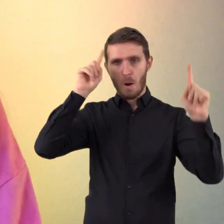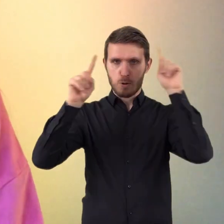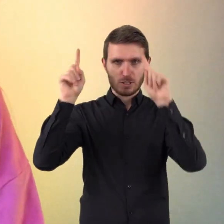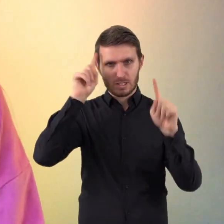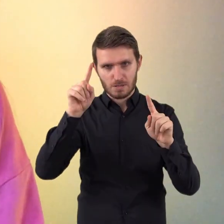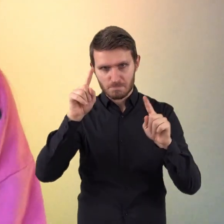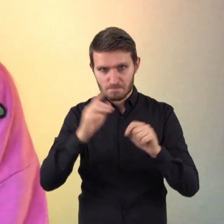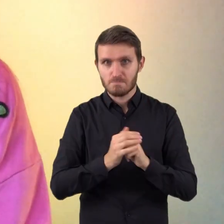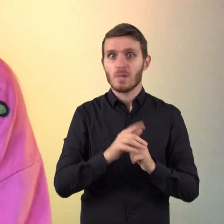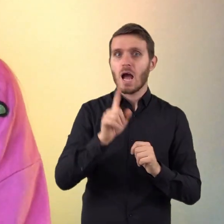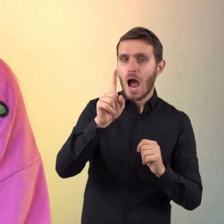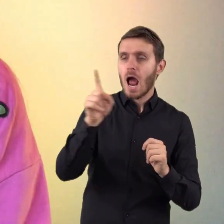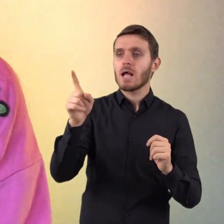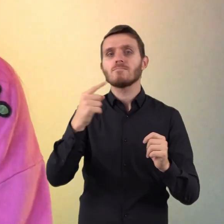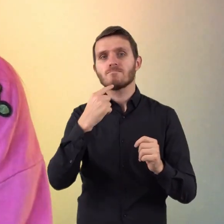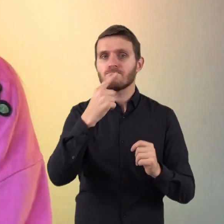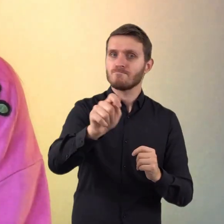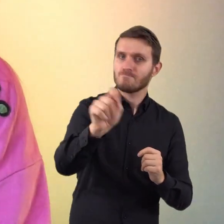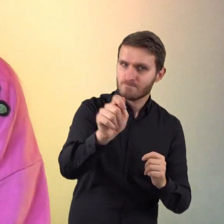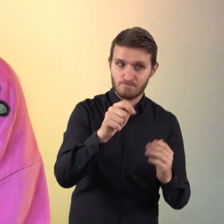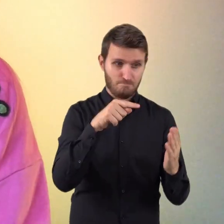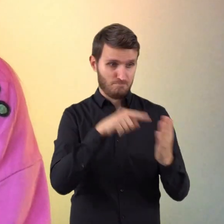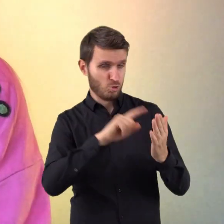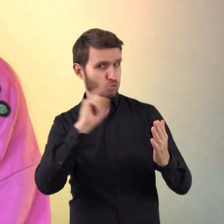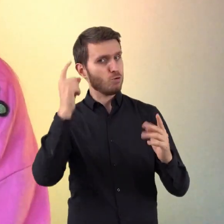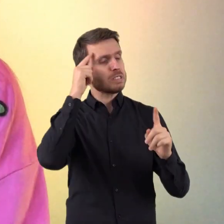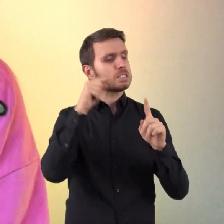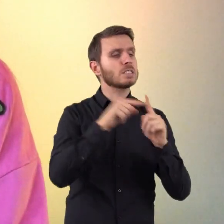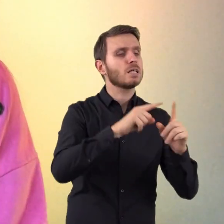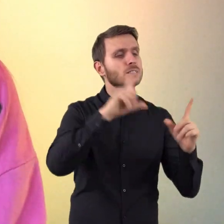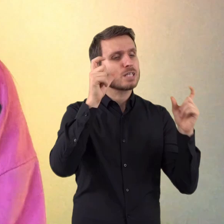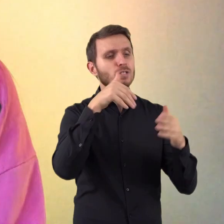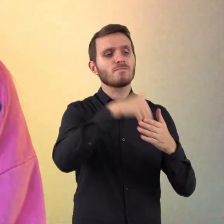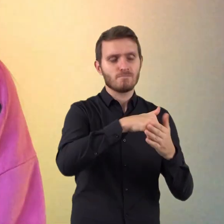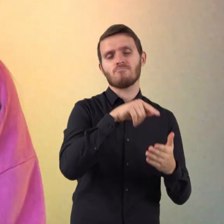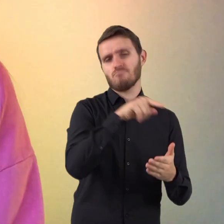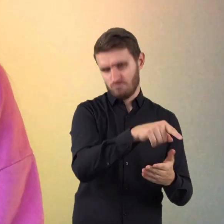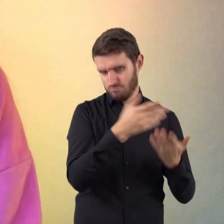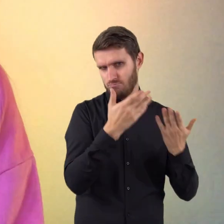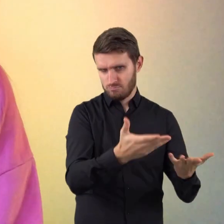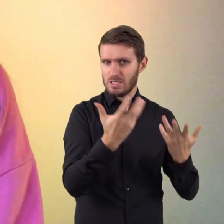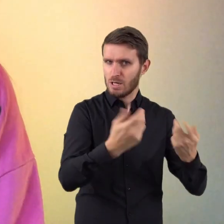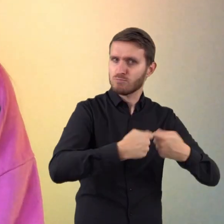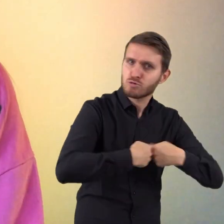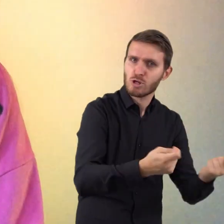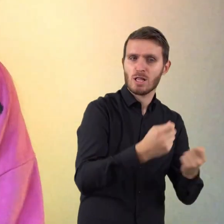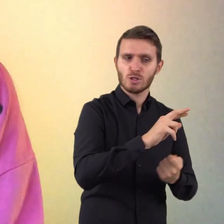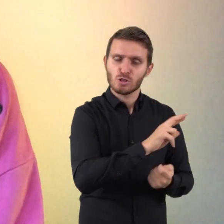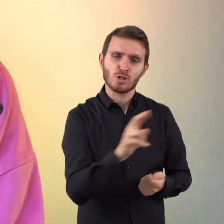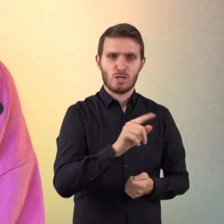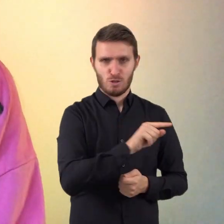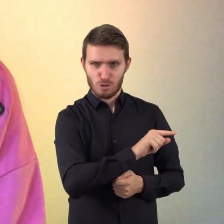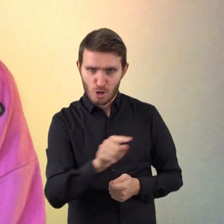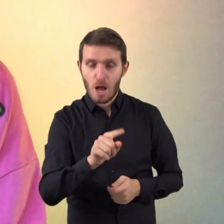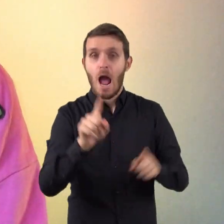zwracając uwagę na to, że prócz tego głównego celu – chęć sprzedaży jakiegoś przedmiotu